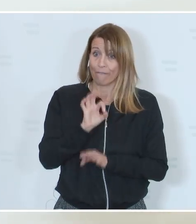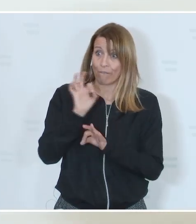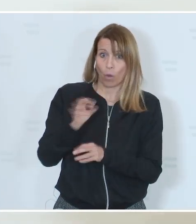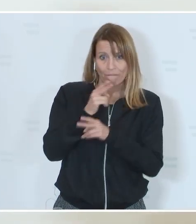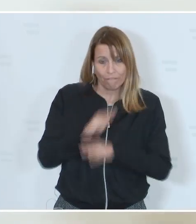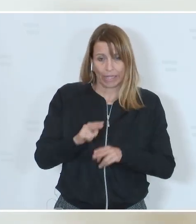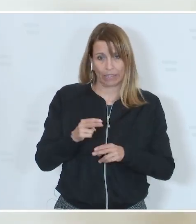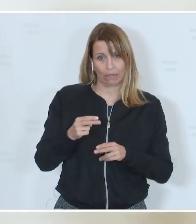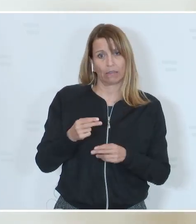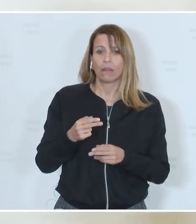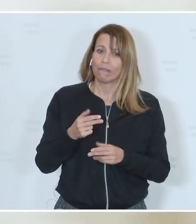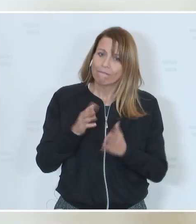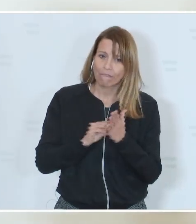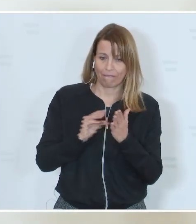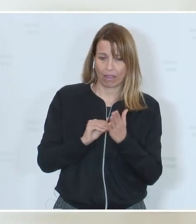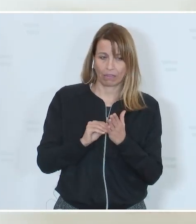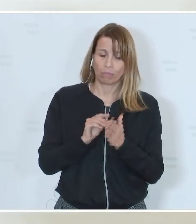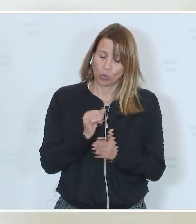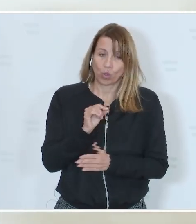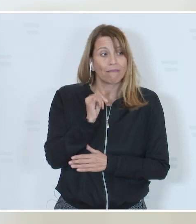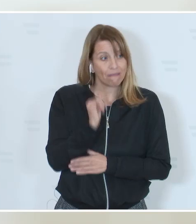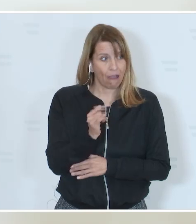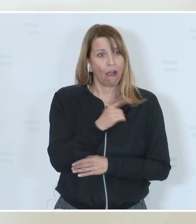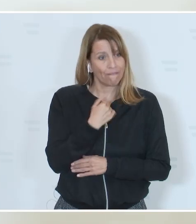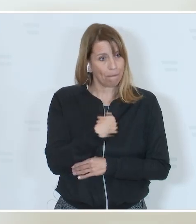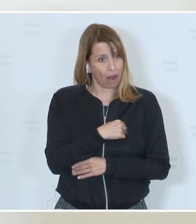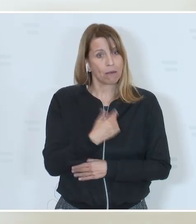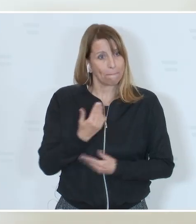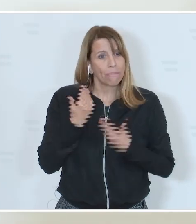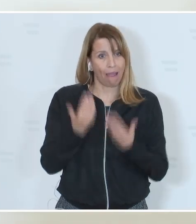wir sind bereit und ich denke, wir müssen jetzt den nächsten Schritt ergreifen. Und der nächste